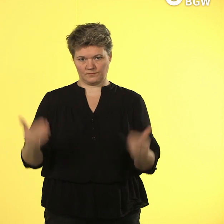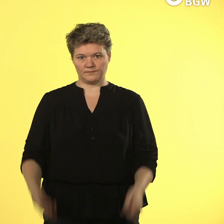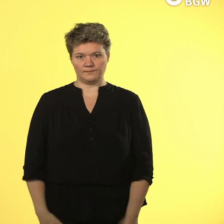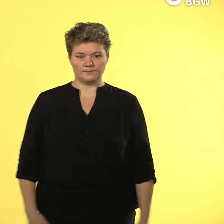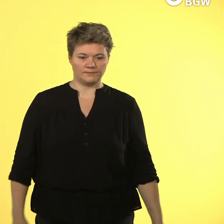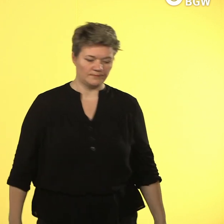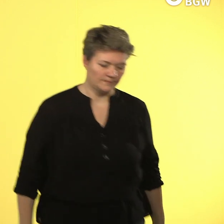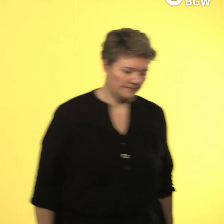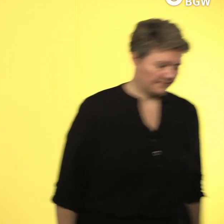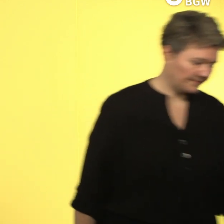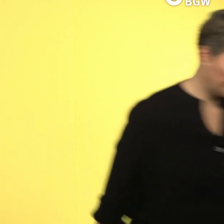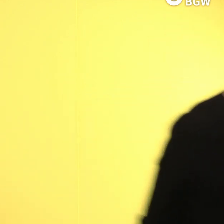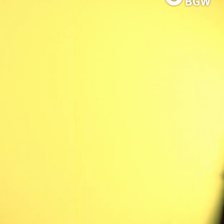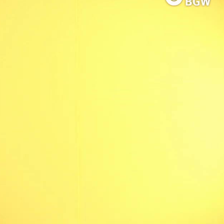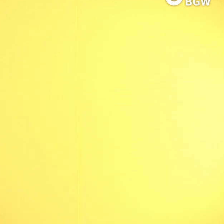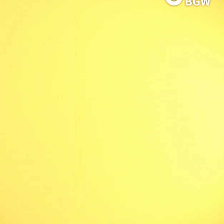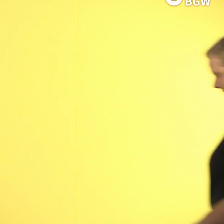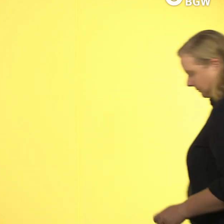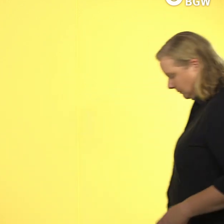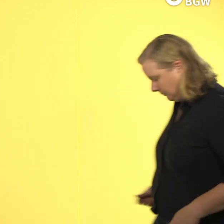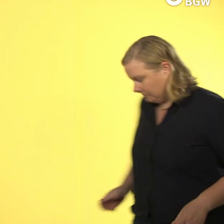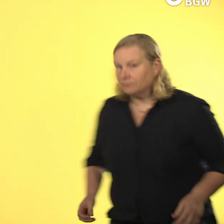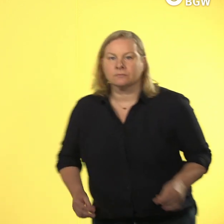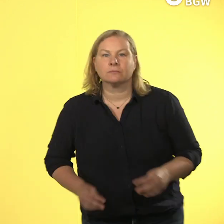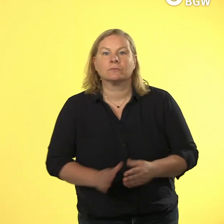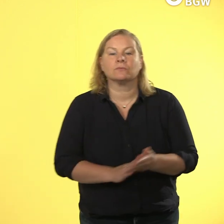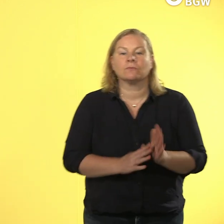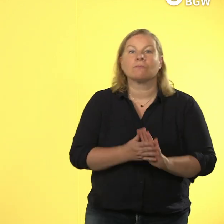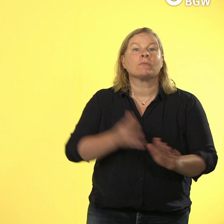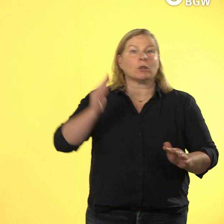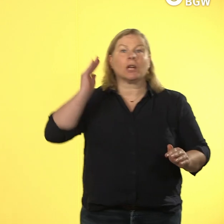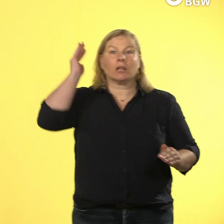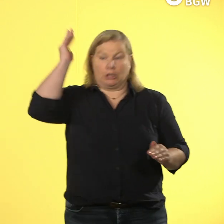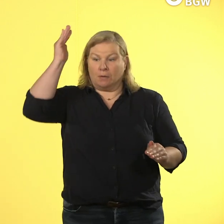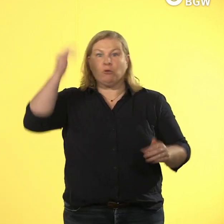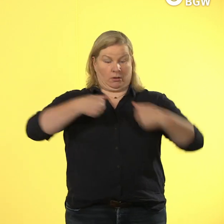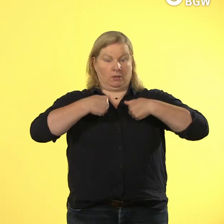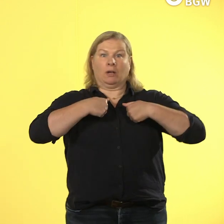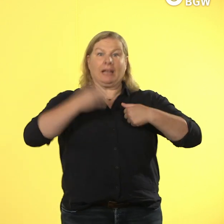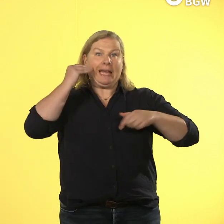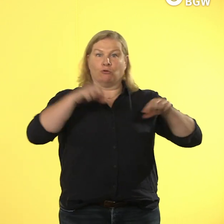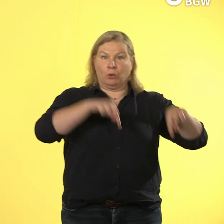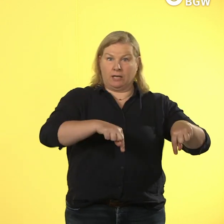und Sie, dieses Auditorium an den Bildschirmen, Sie sind diese ausgedachte Wohneinheit, diese Gruppe 17A.